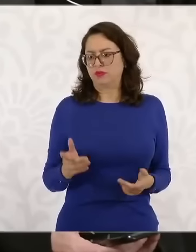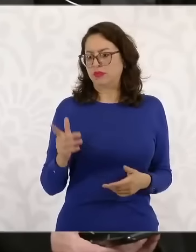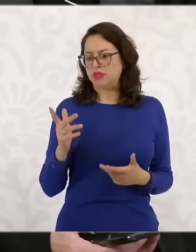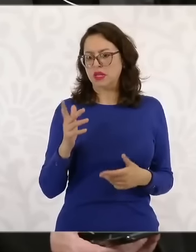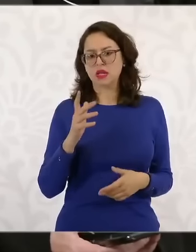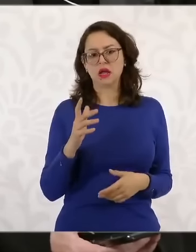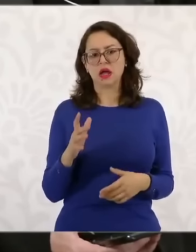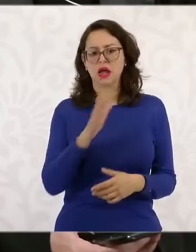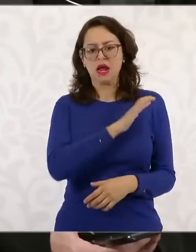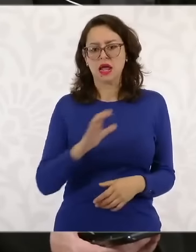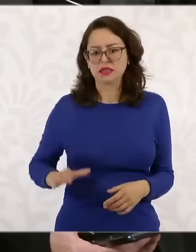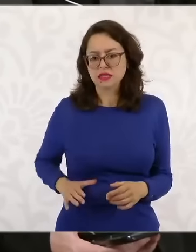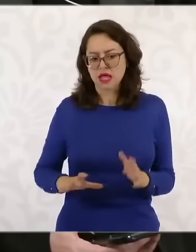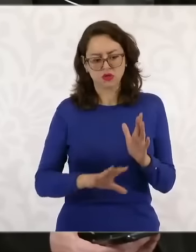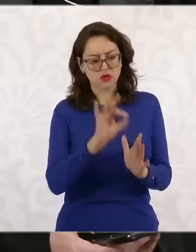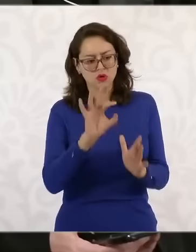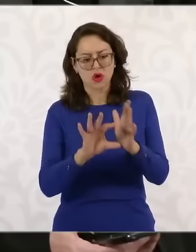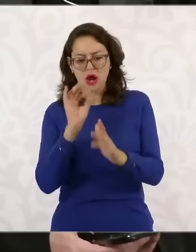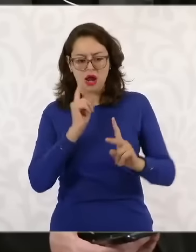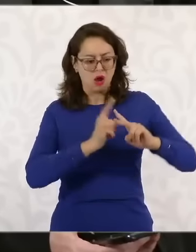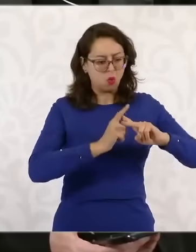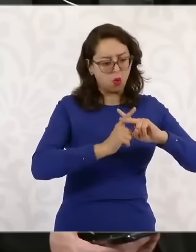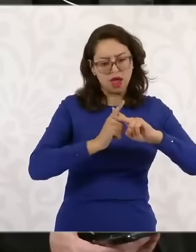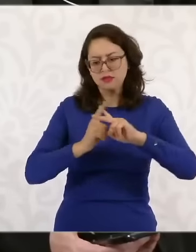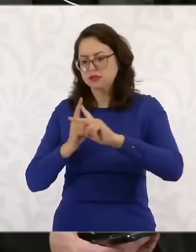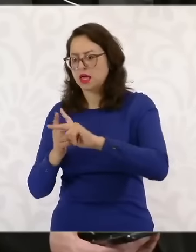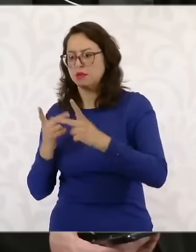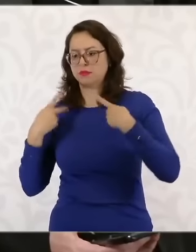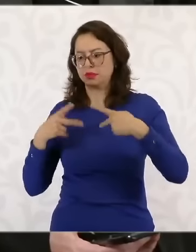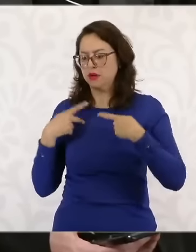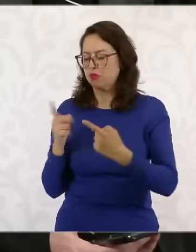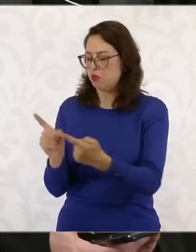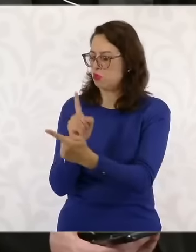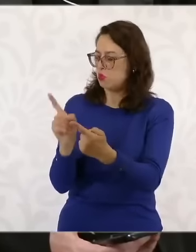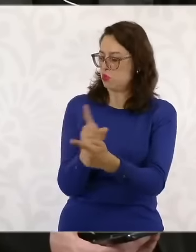es que se estar escuchando a la gente. Pero más allá de todo eso, este, ¿qué qué me es